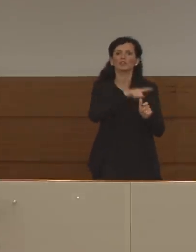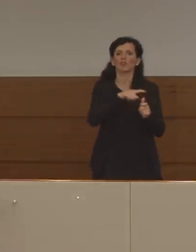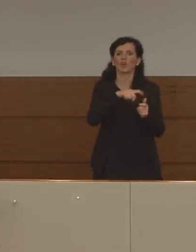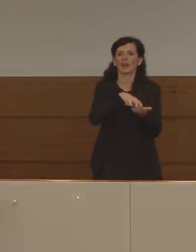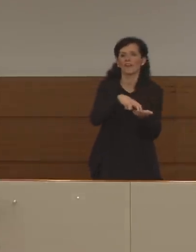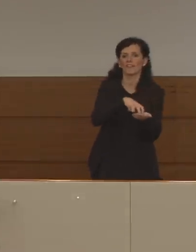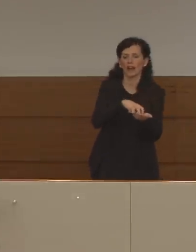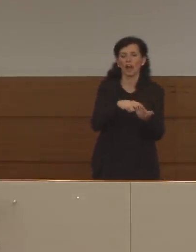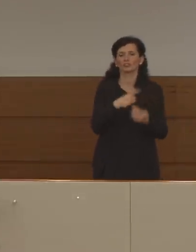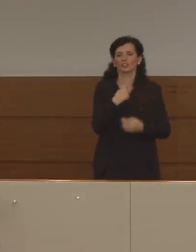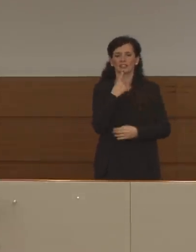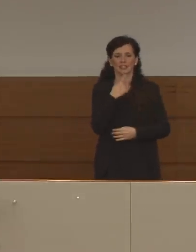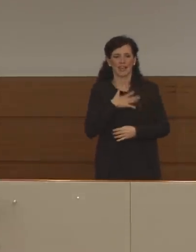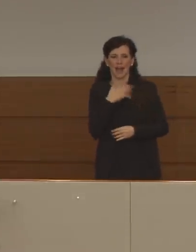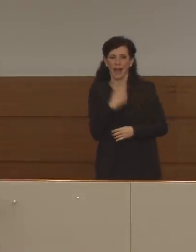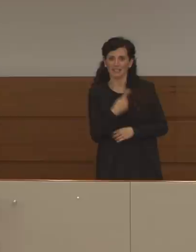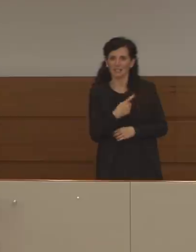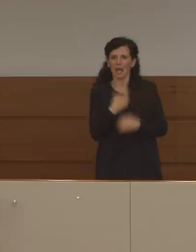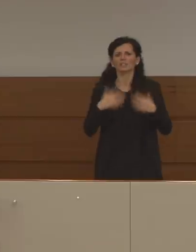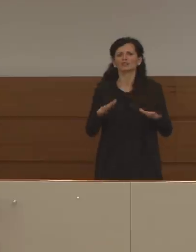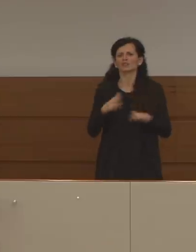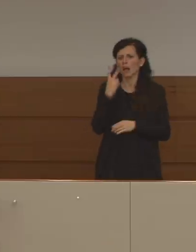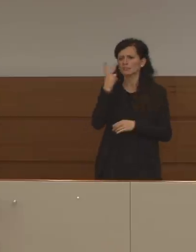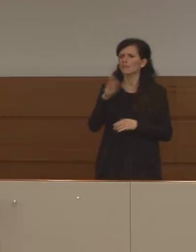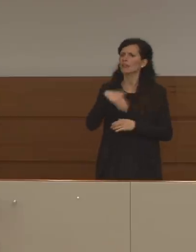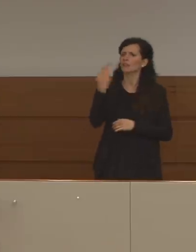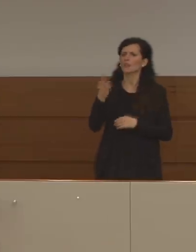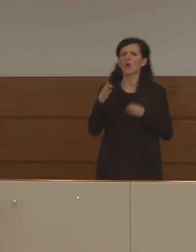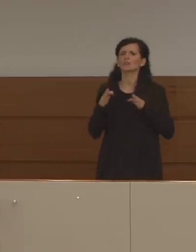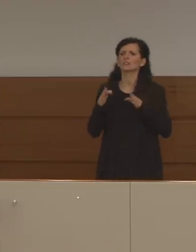ormai si vedono per la strada persone con la mascherina per esempio molte di